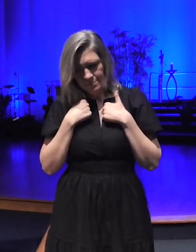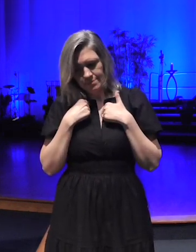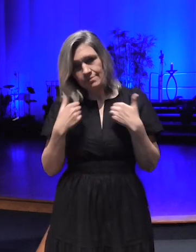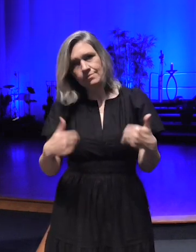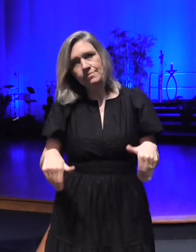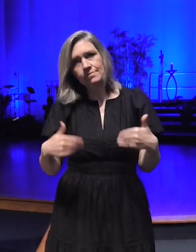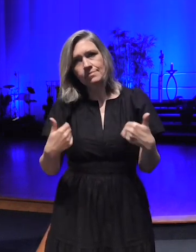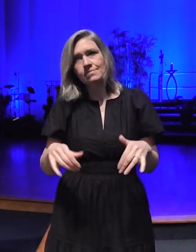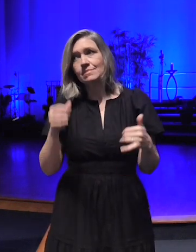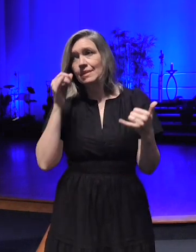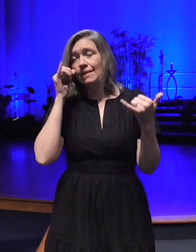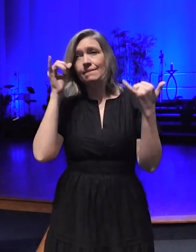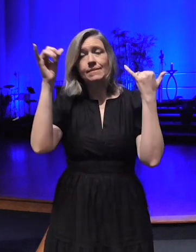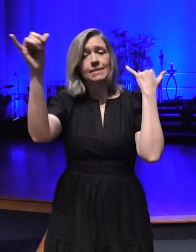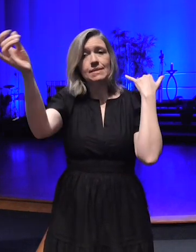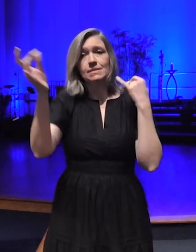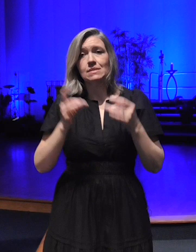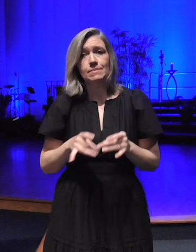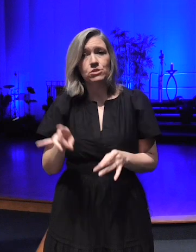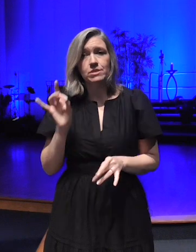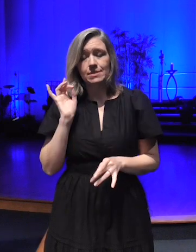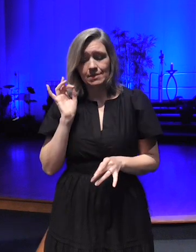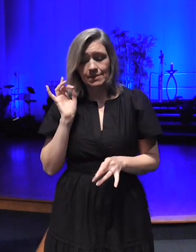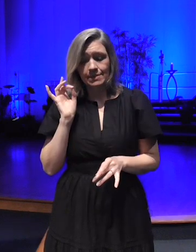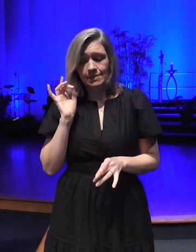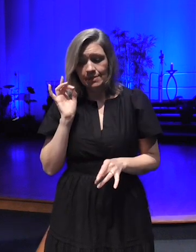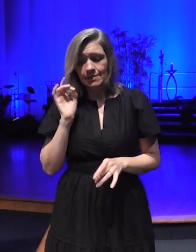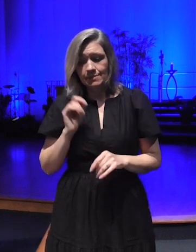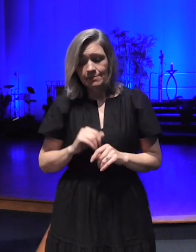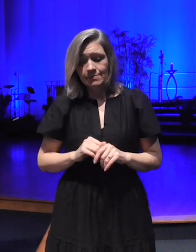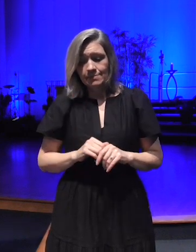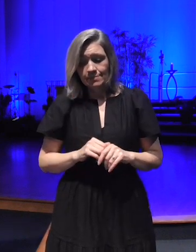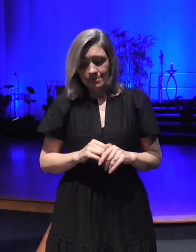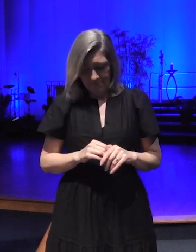espíritu infinito gracias